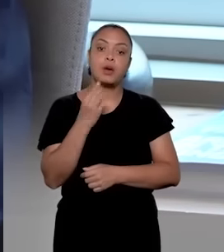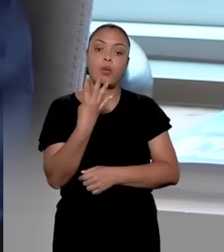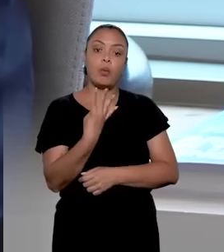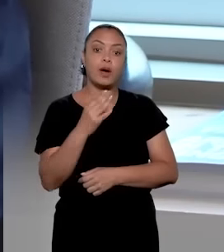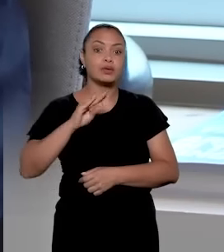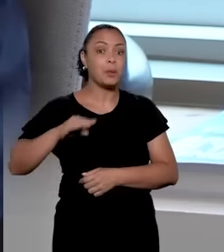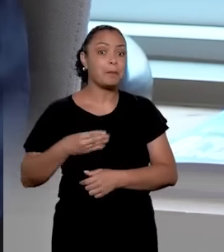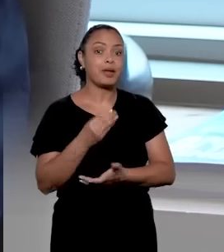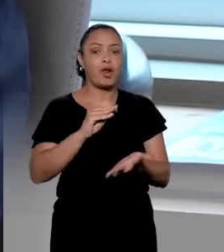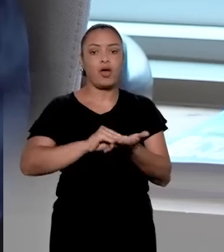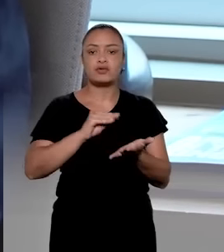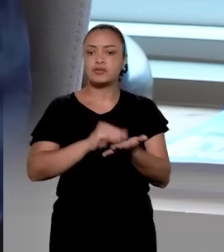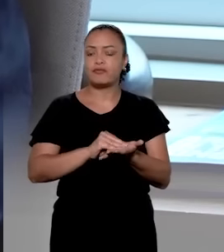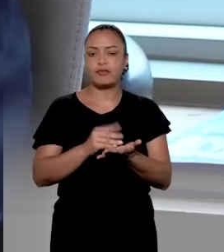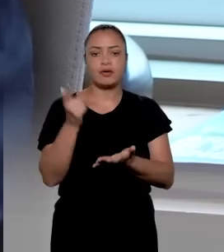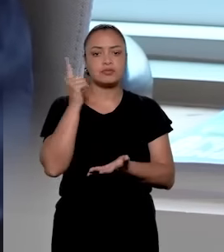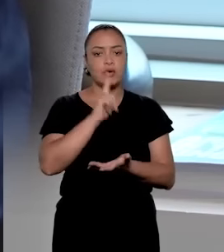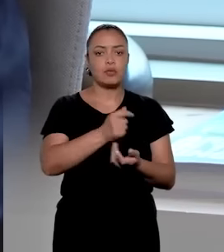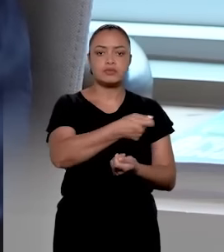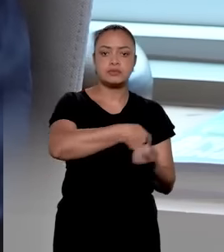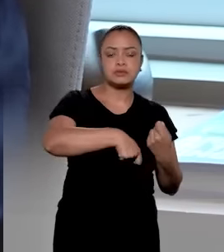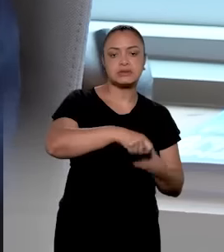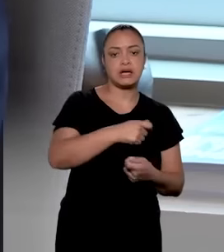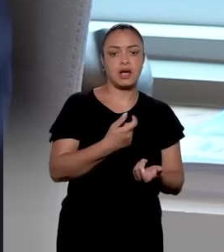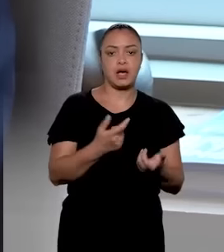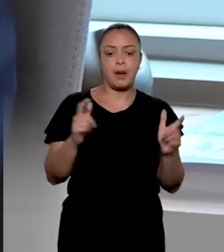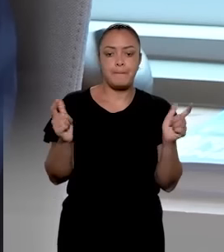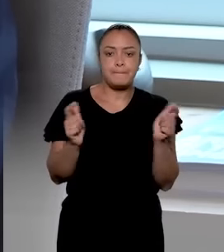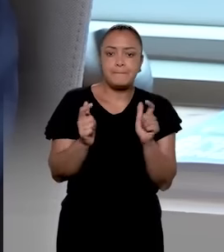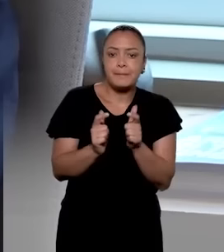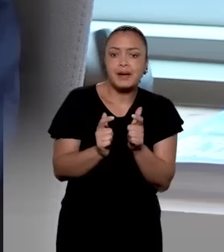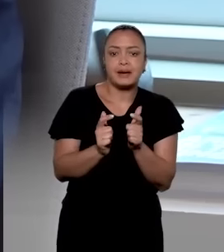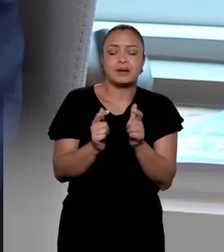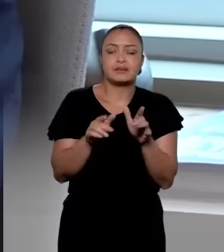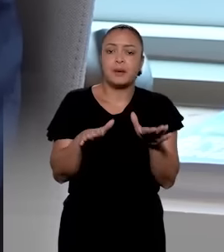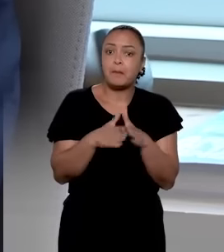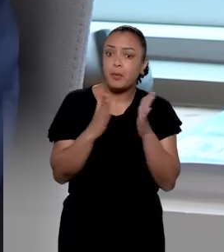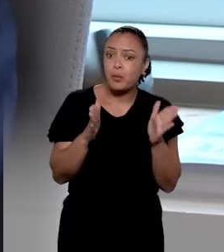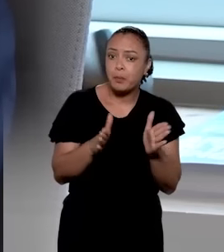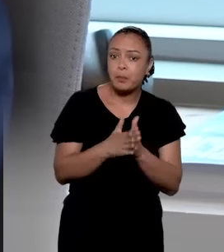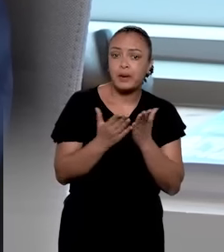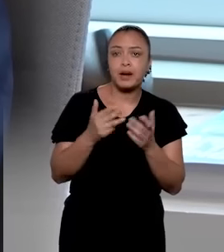no mercado. 4 bilhões não estão no mercado, são pequenos produtores, estão na franja da pobreza